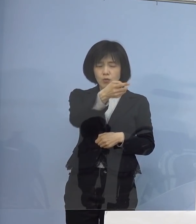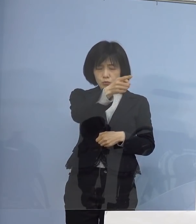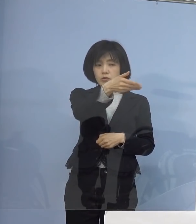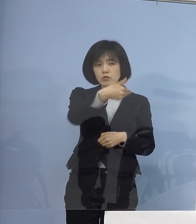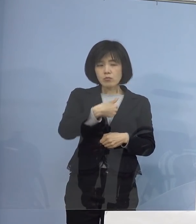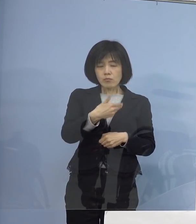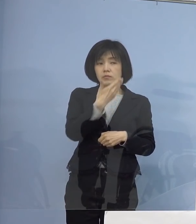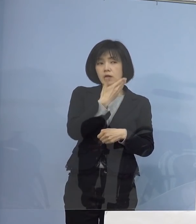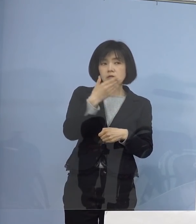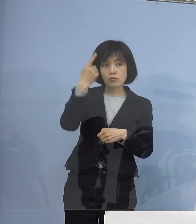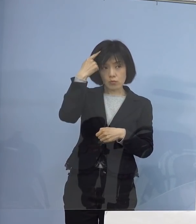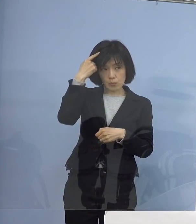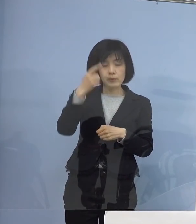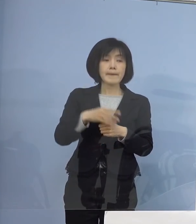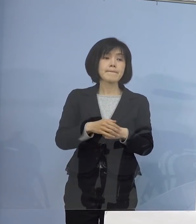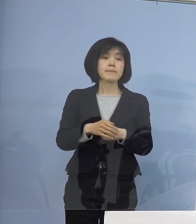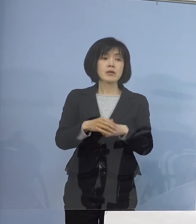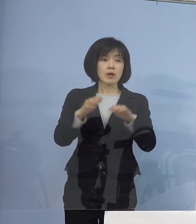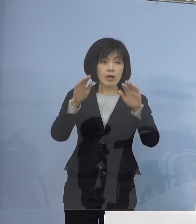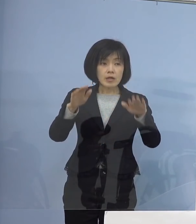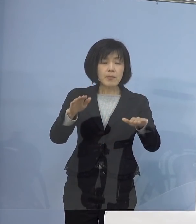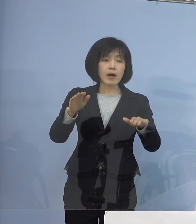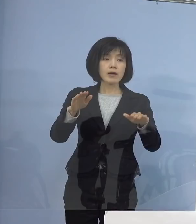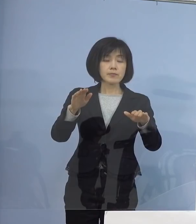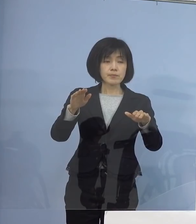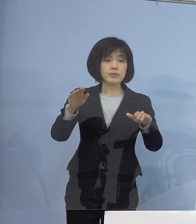これだけ感染拡大、日本全体が